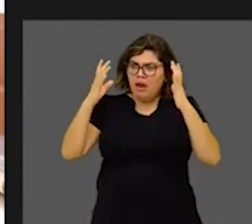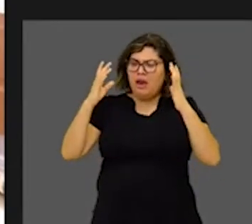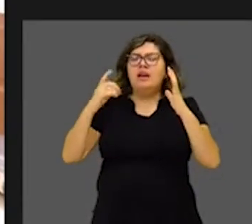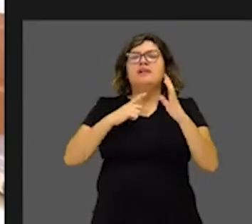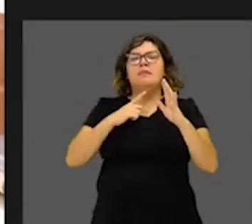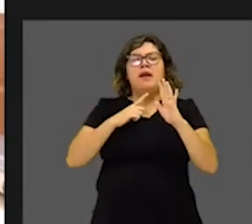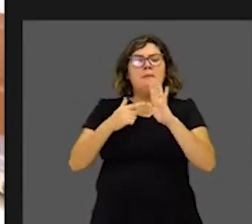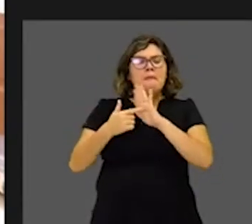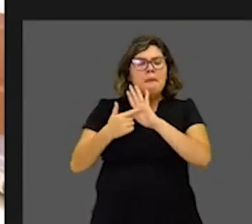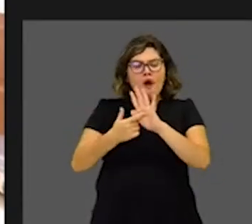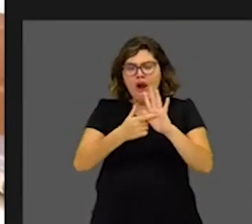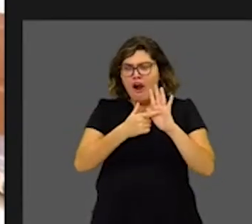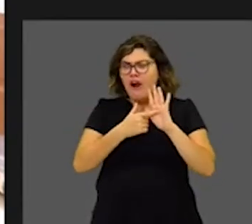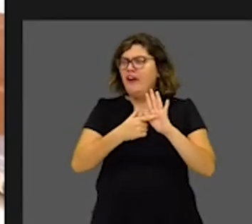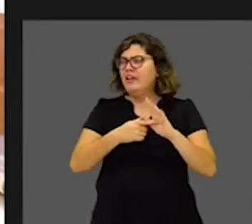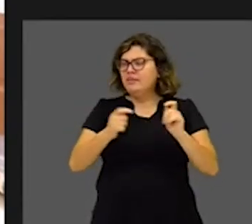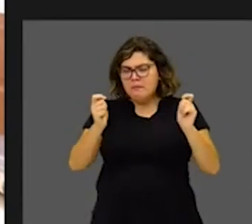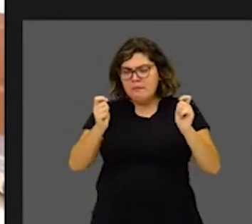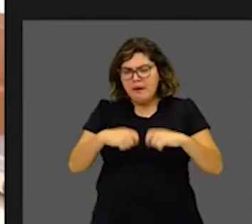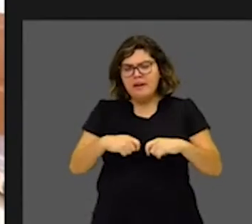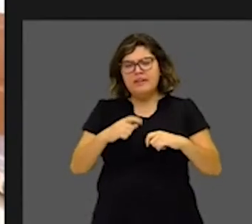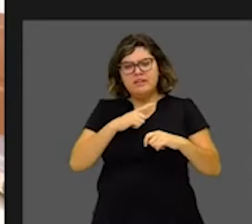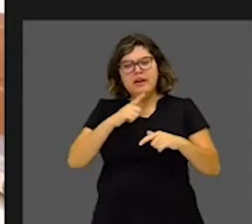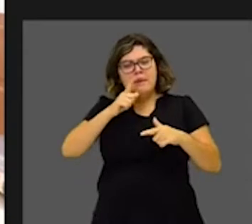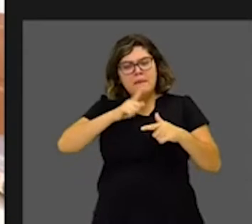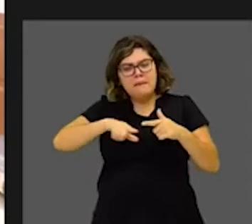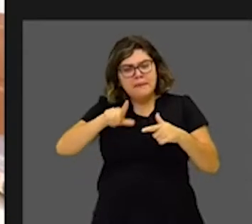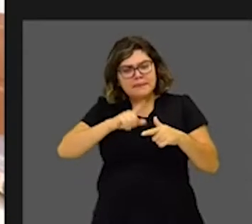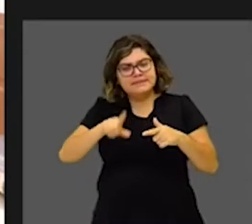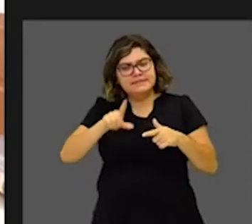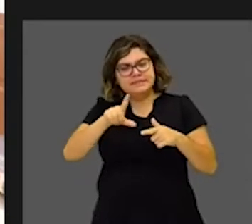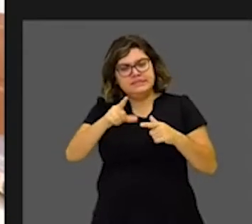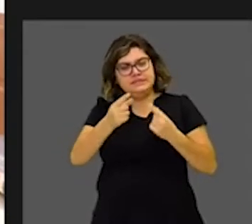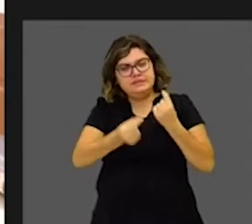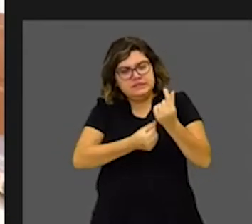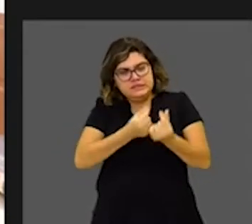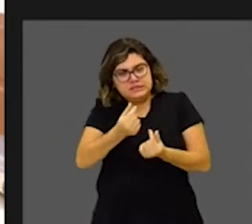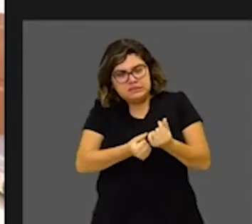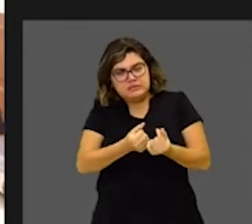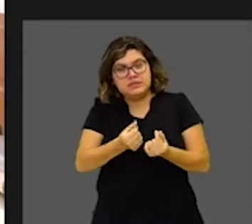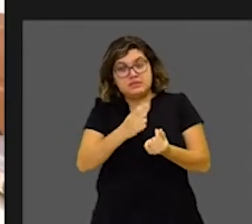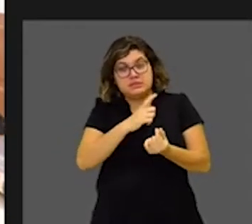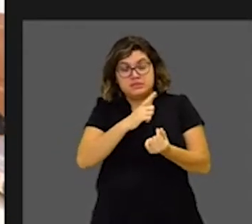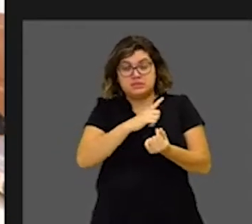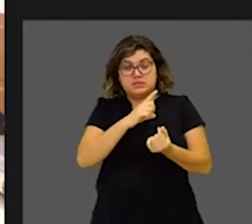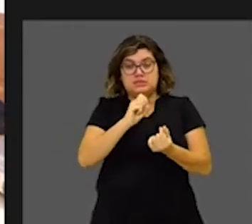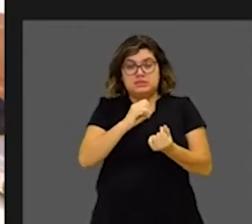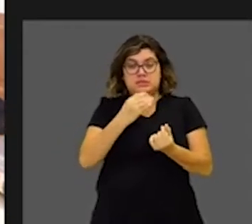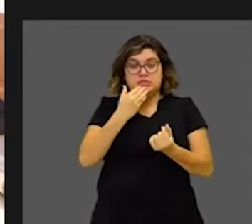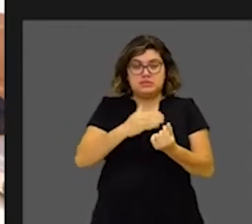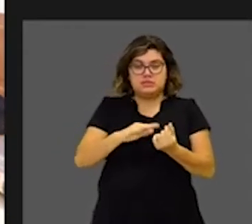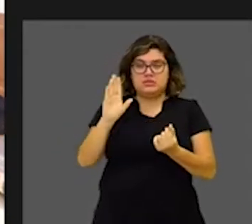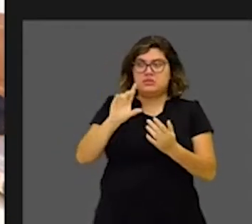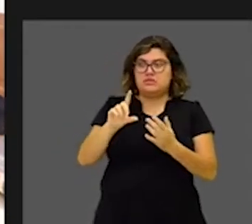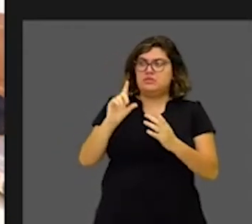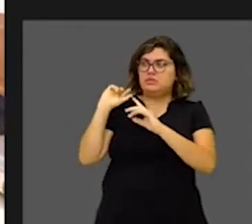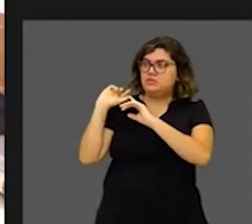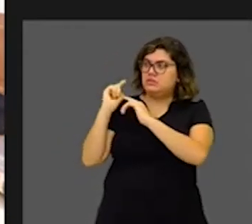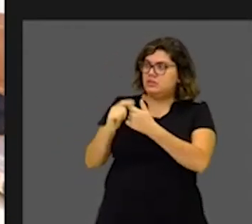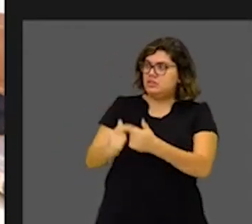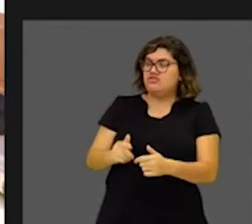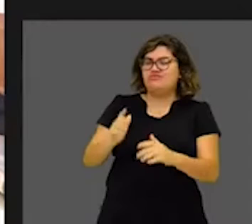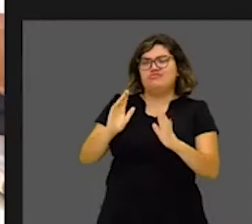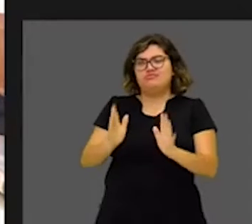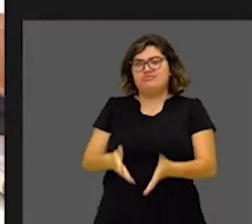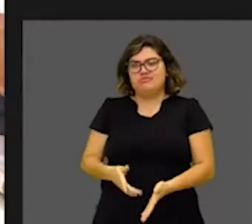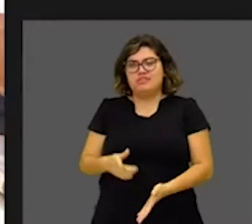com muita propriedade o problema do financiamento Né simples e tradicionais a gente já vivi desde